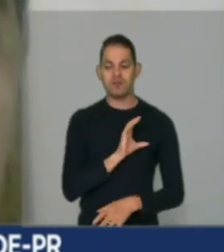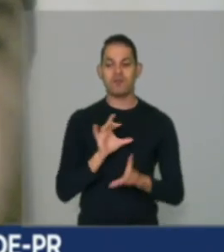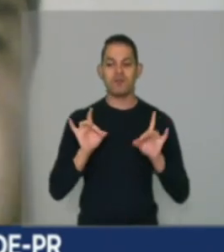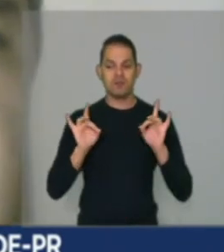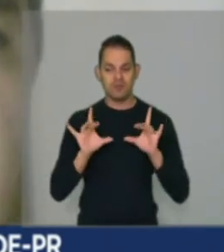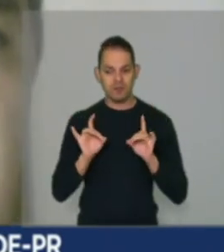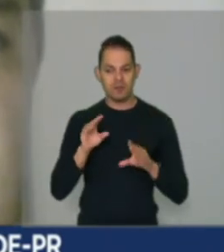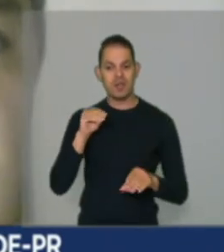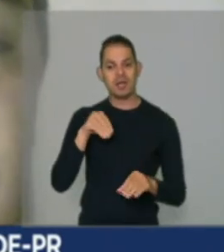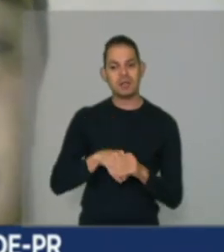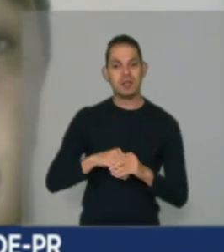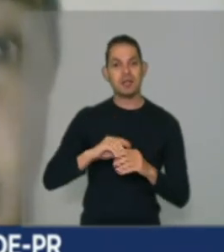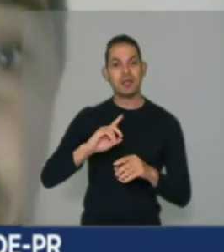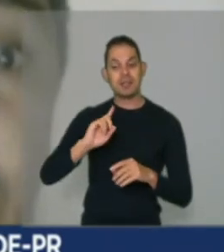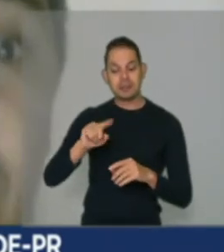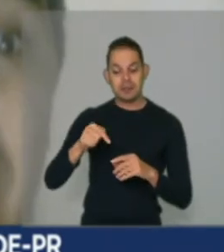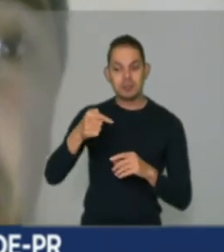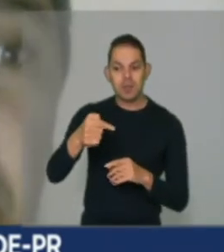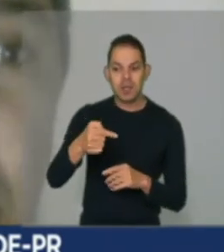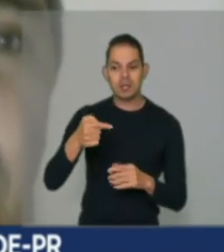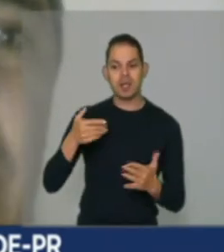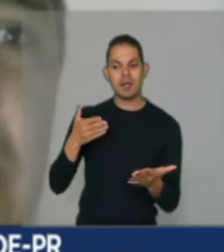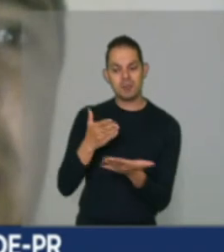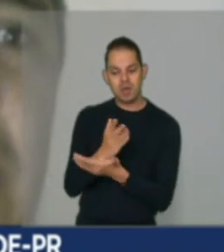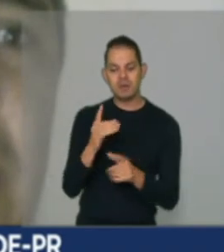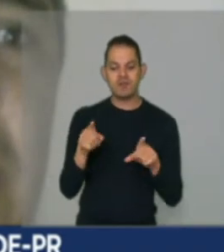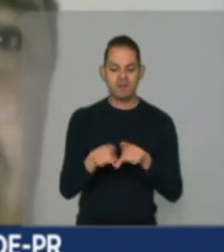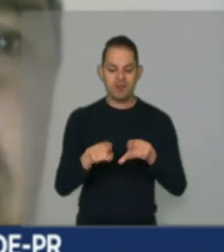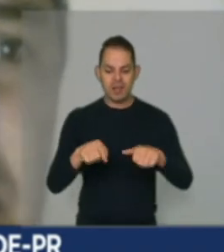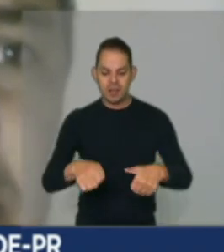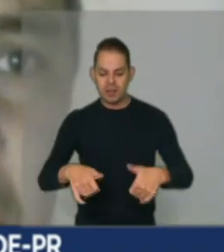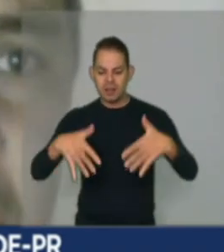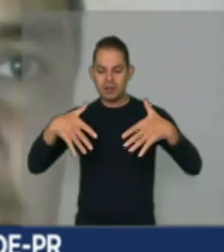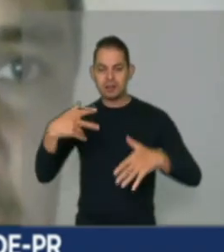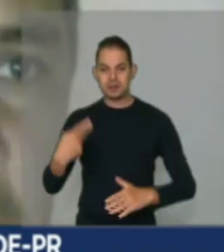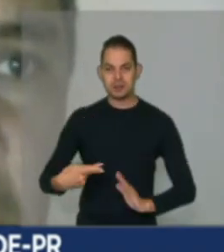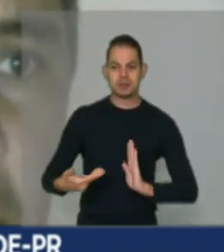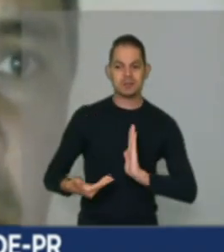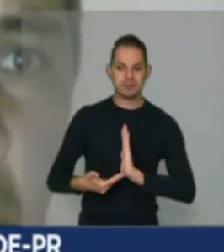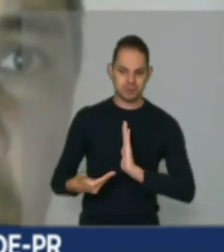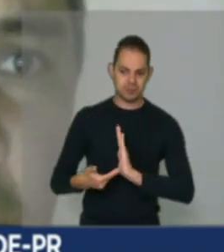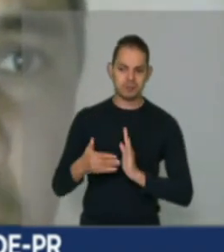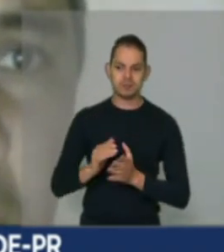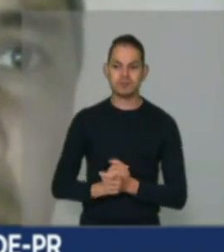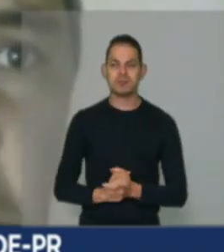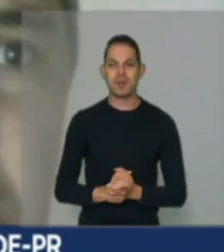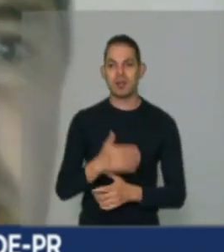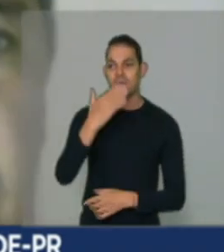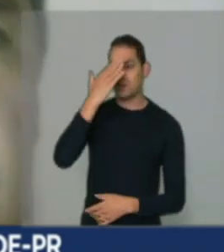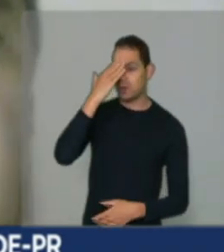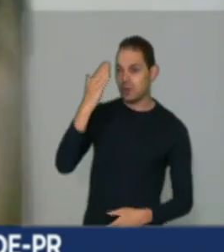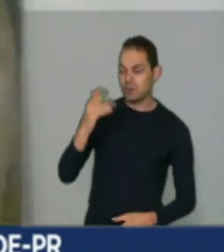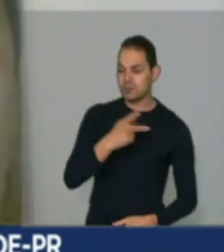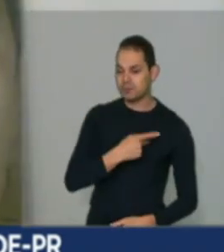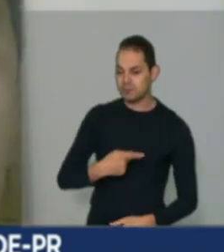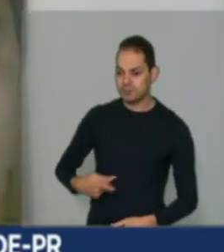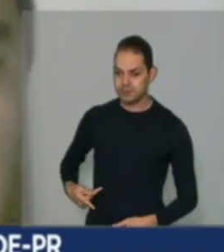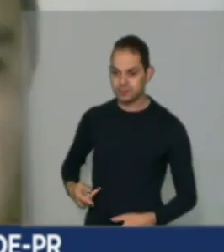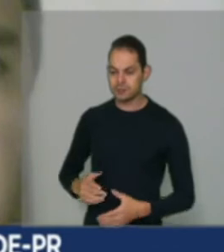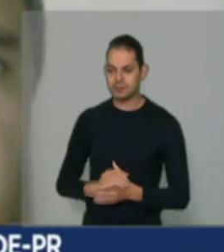POSTERIORMENTE, APROVADA PELO PLENÁRIO DESSA CASA TAMBÉM. MUITO OBRIGADO, PRESIDENTE, DEPUTADO GILBERTO. -- [PRESIDENTE]: OK,